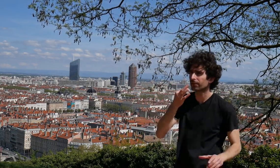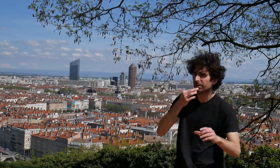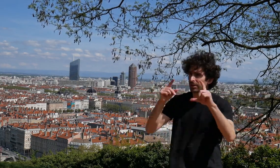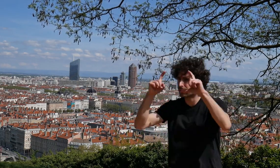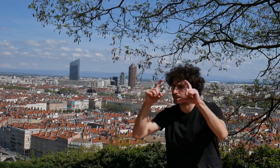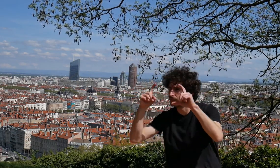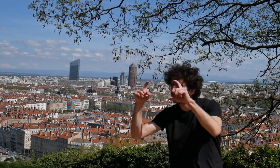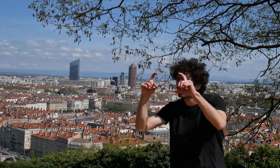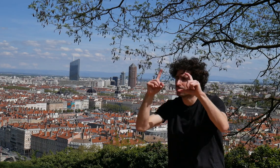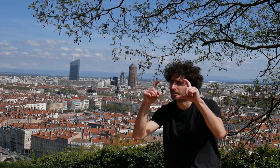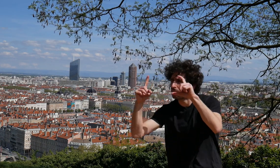pour faire des photos.